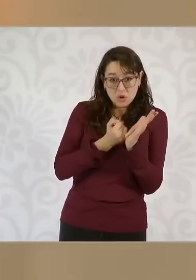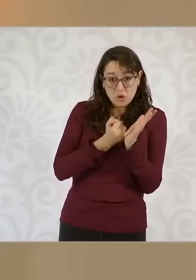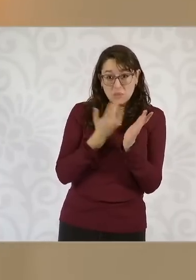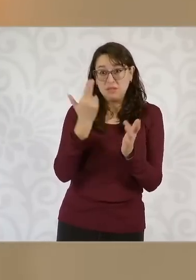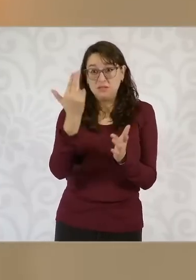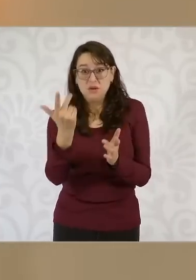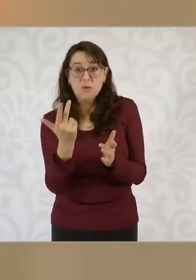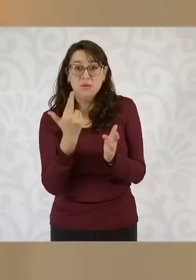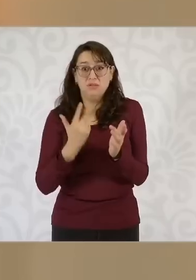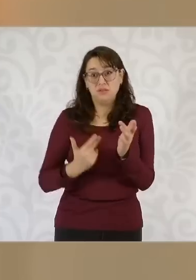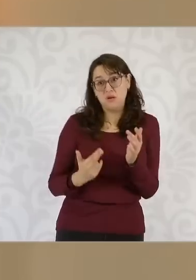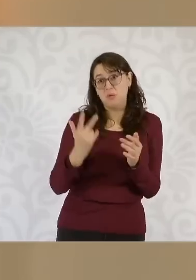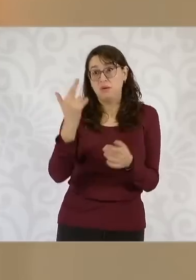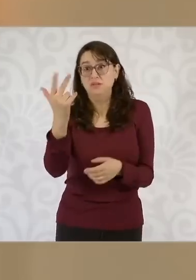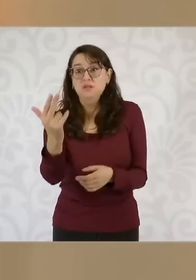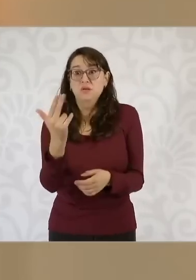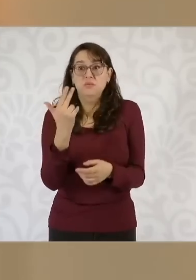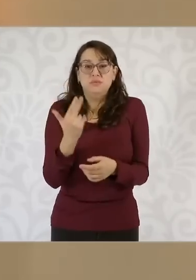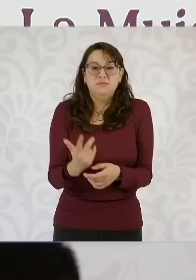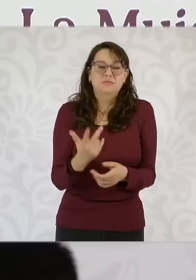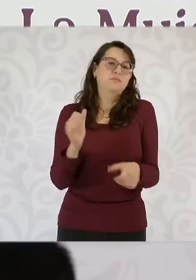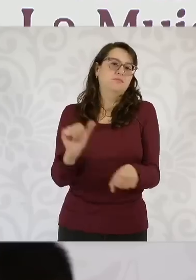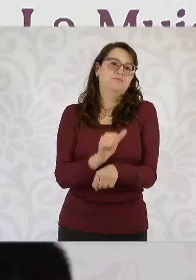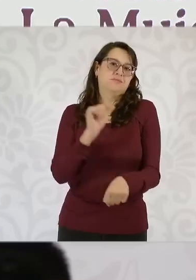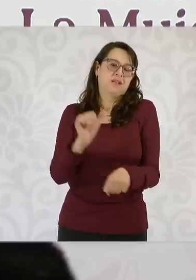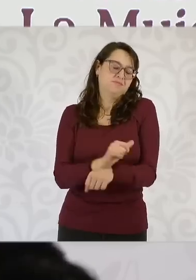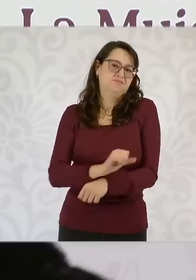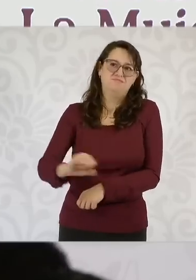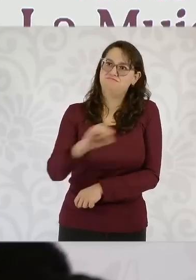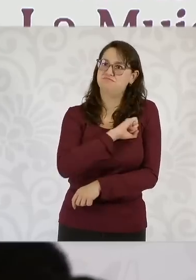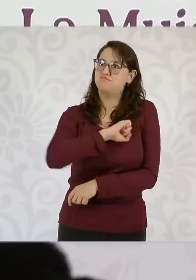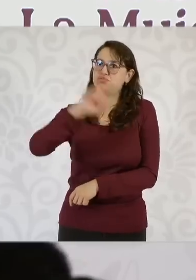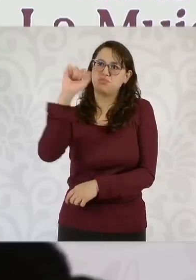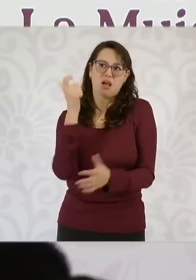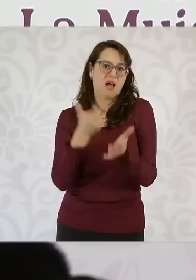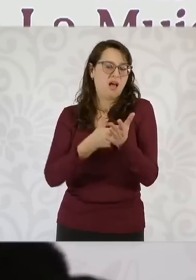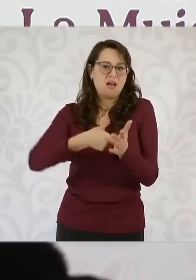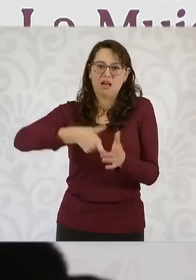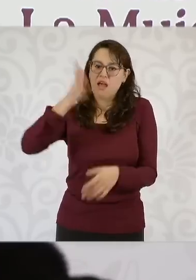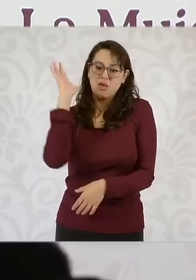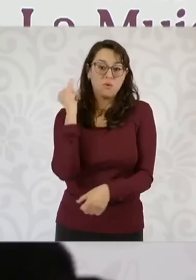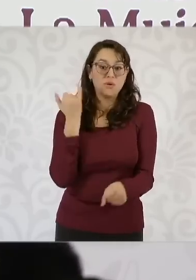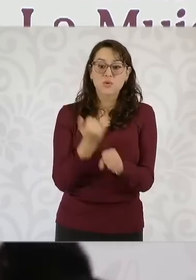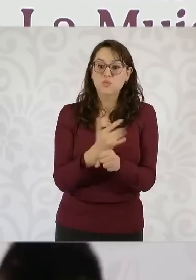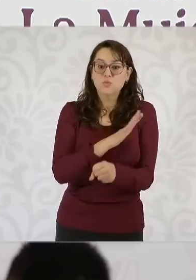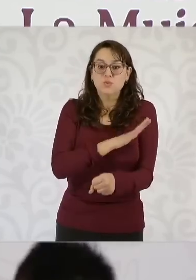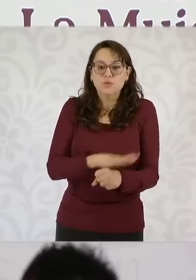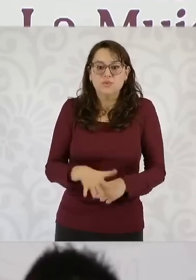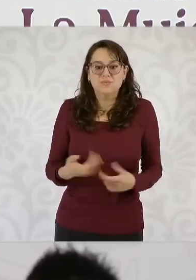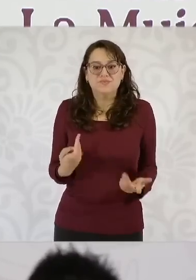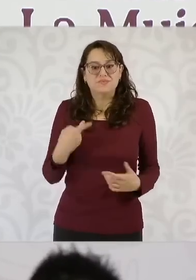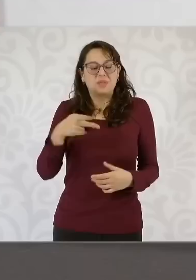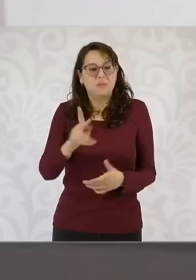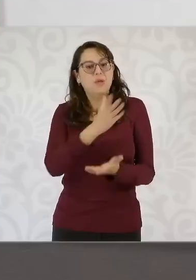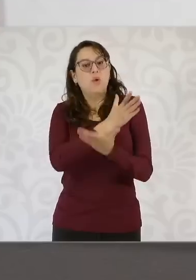Entonces yo diría lo primero si tenemos nosotros más importaciones de Estados Unidos de acero y